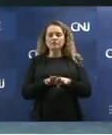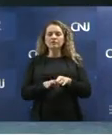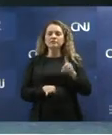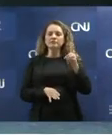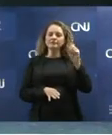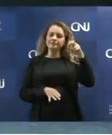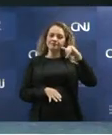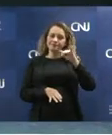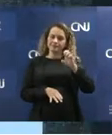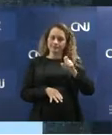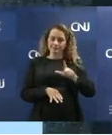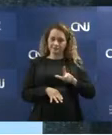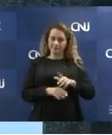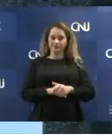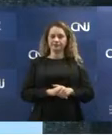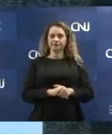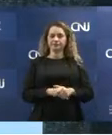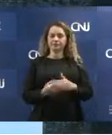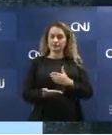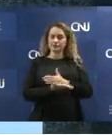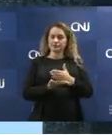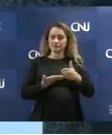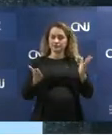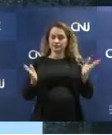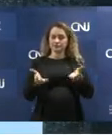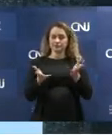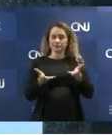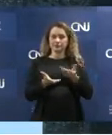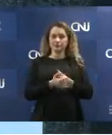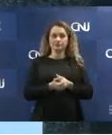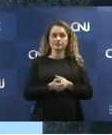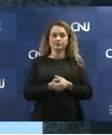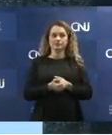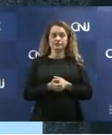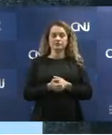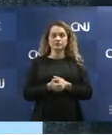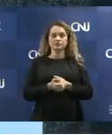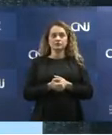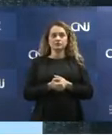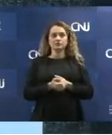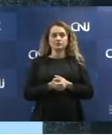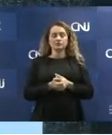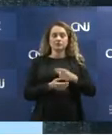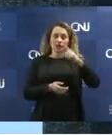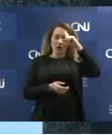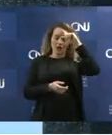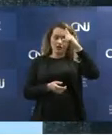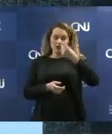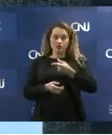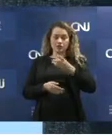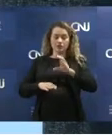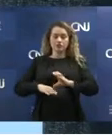Vamos iniciar ou submeter ao plenário a indicação do conselheiro Marcello Terto para integrar